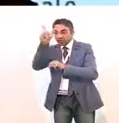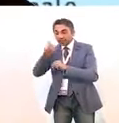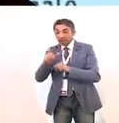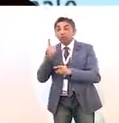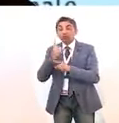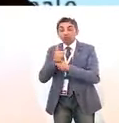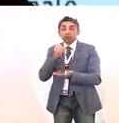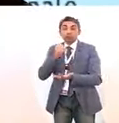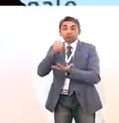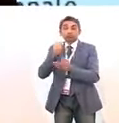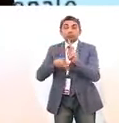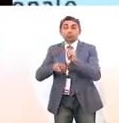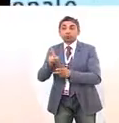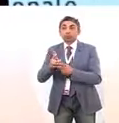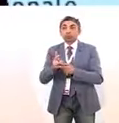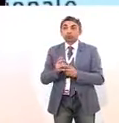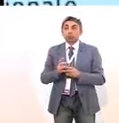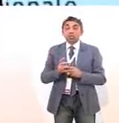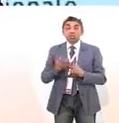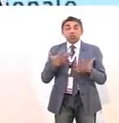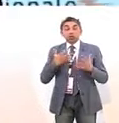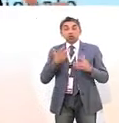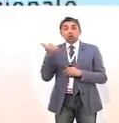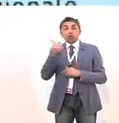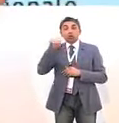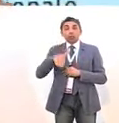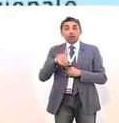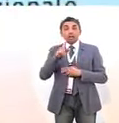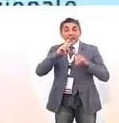investirci di più. Abbiamo poco più di 100mila ricercatori, dobbiamo arrivare nell’arco